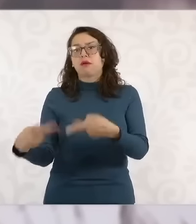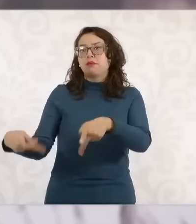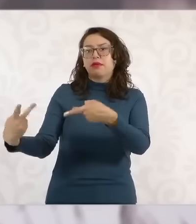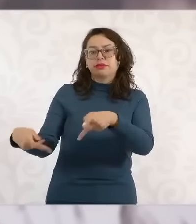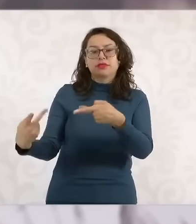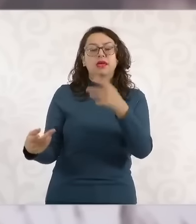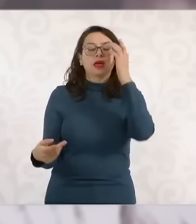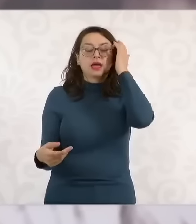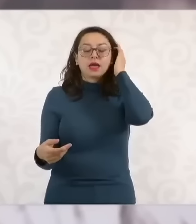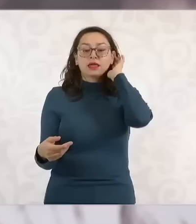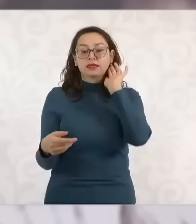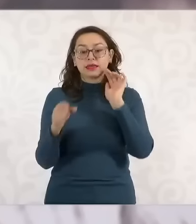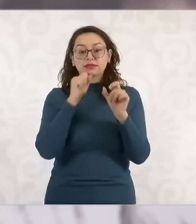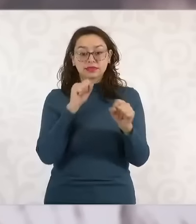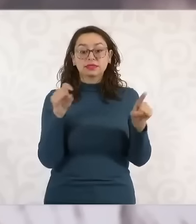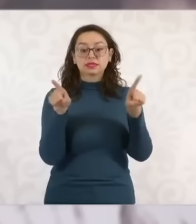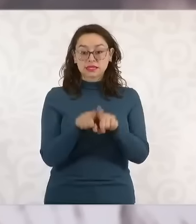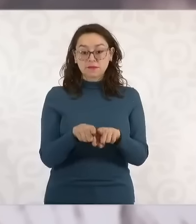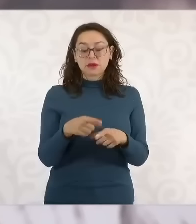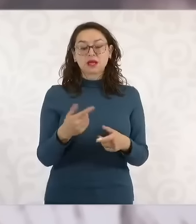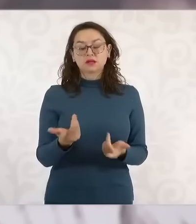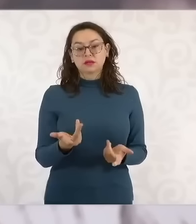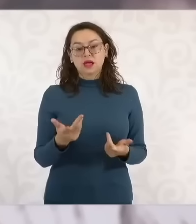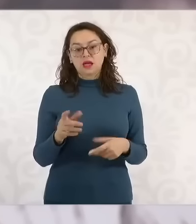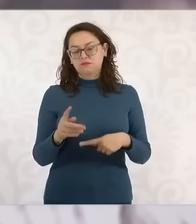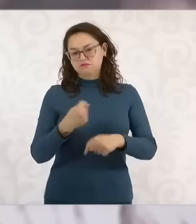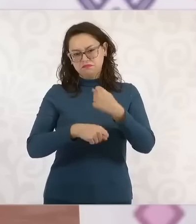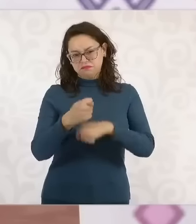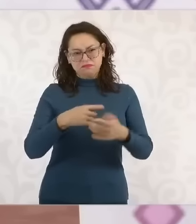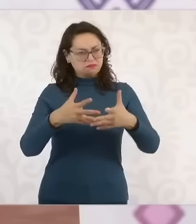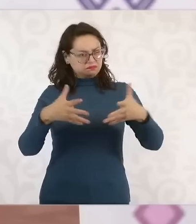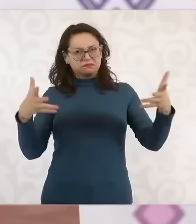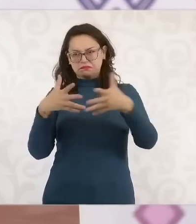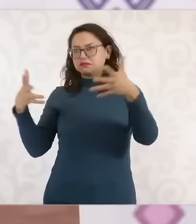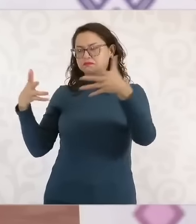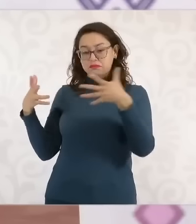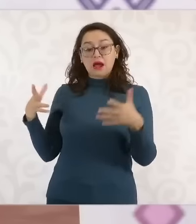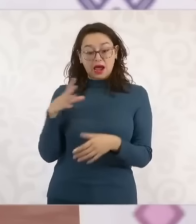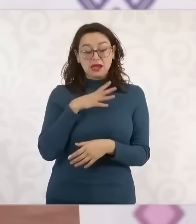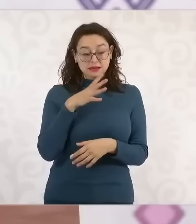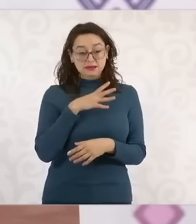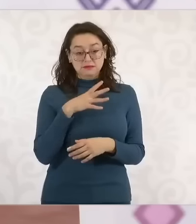cadenas de autoservicio del país también. Eh, como comentaban aquí tenemos 38 años operando